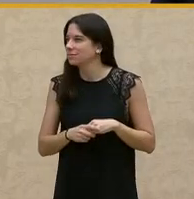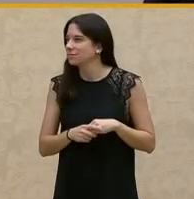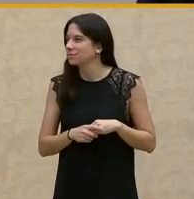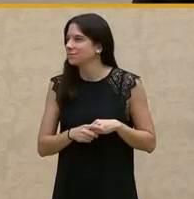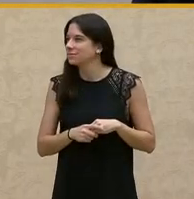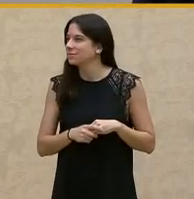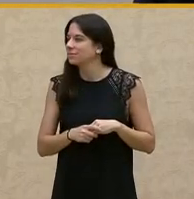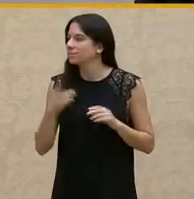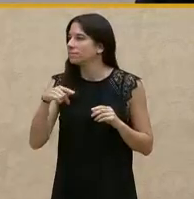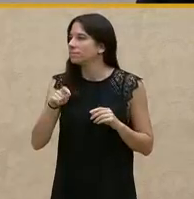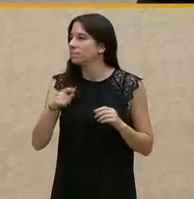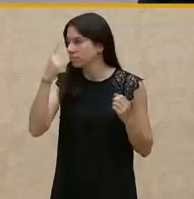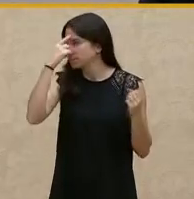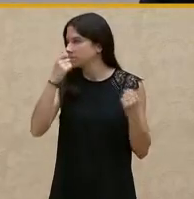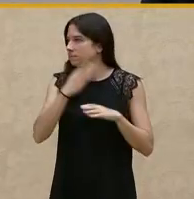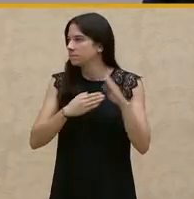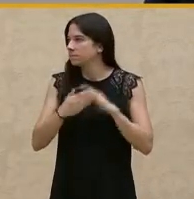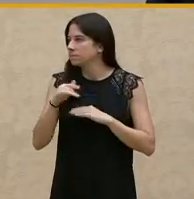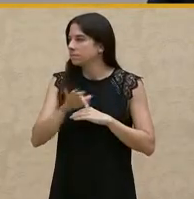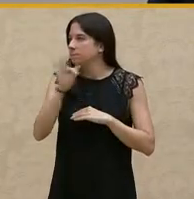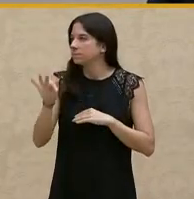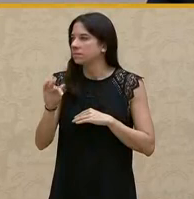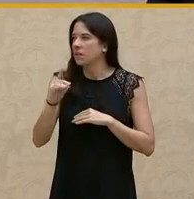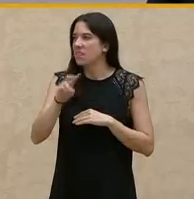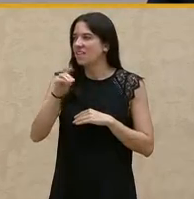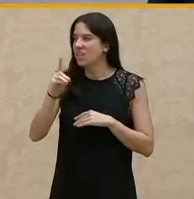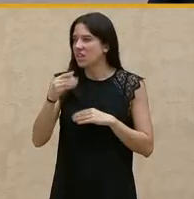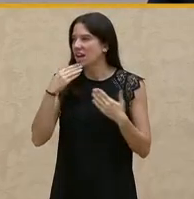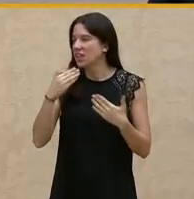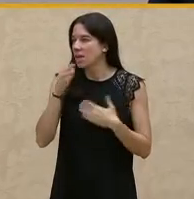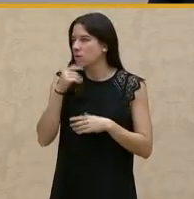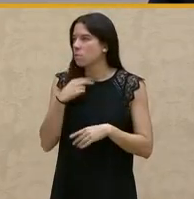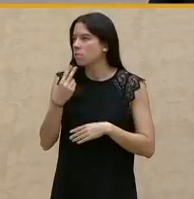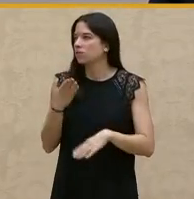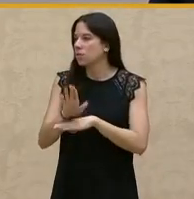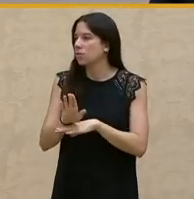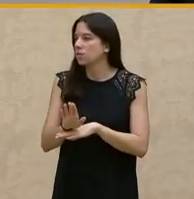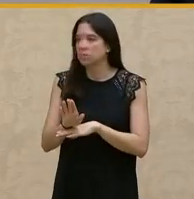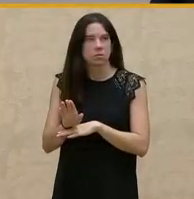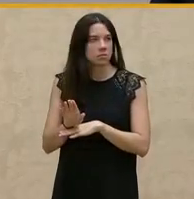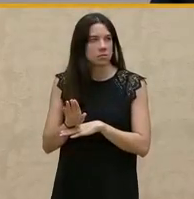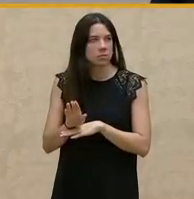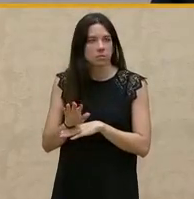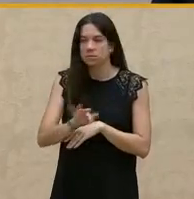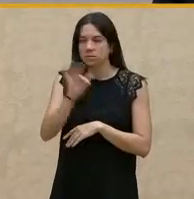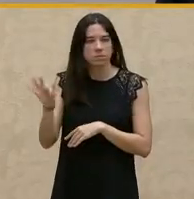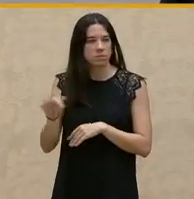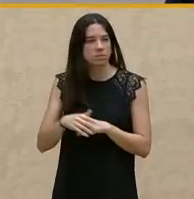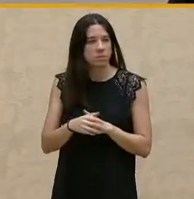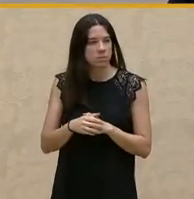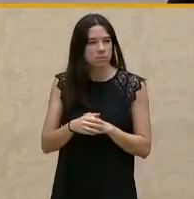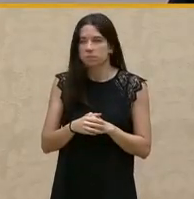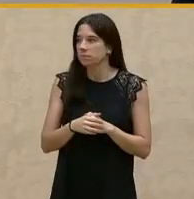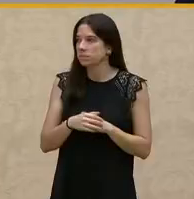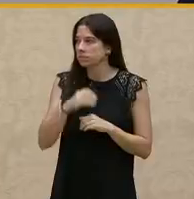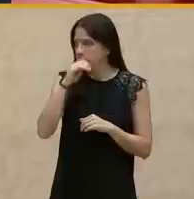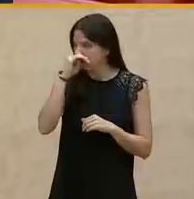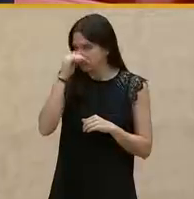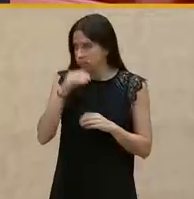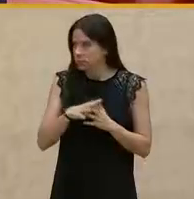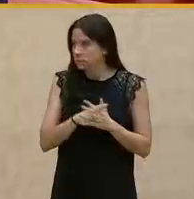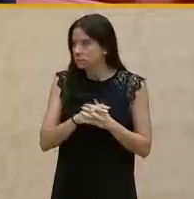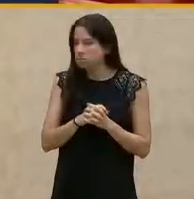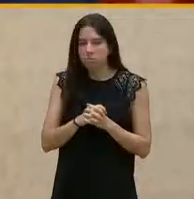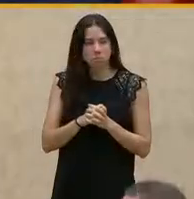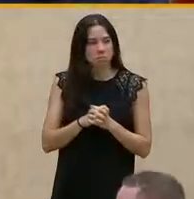y ha delegado en el Sr. David García para que sea su portavoz. Tiene usted la palabra.